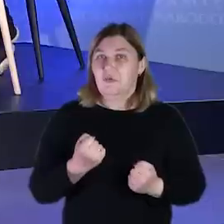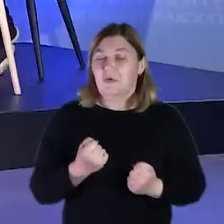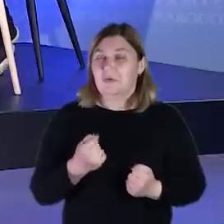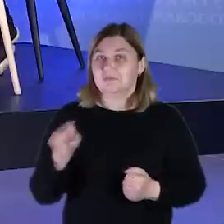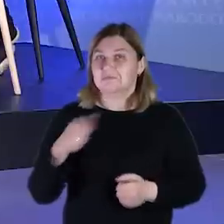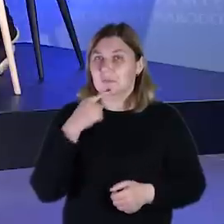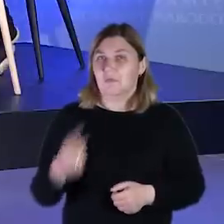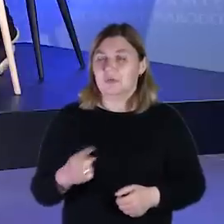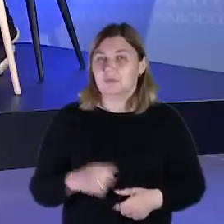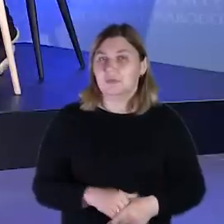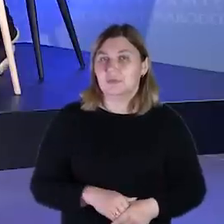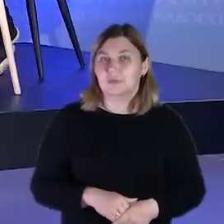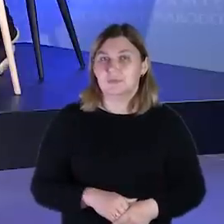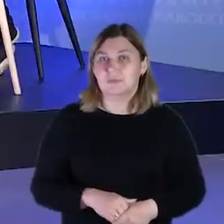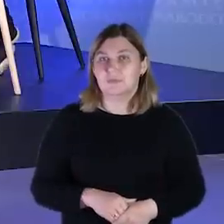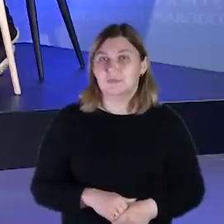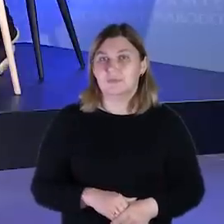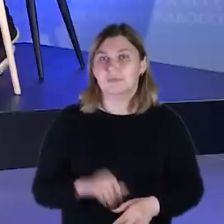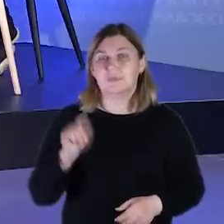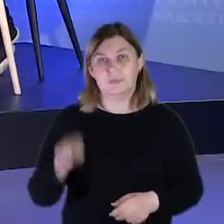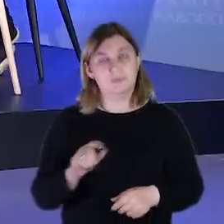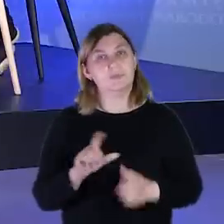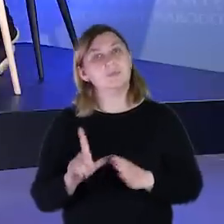się do tego odnieść. Natomiast